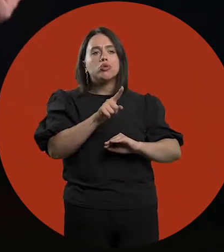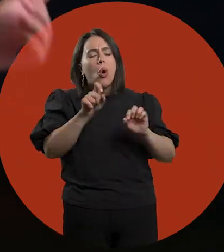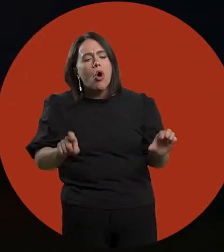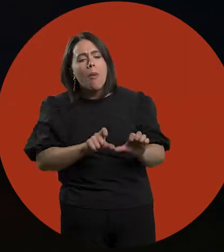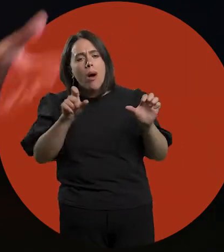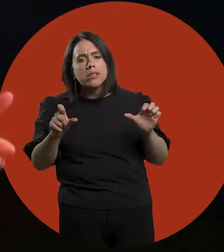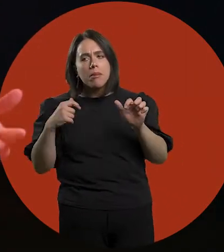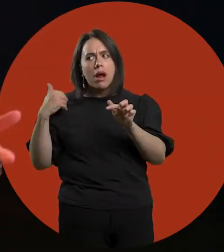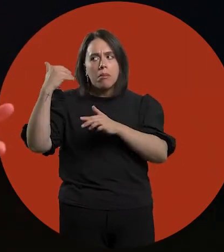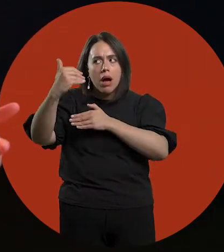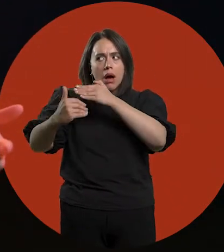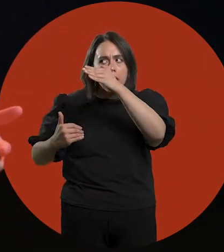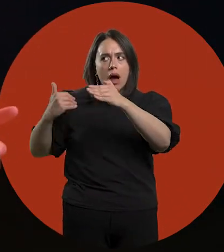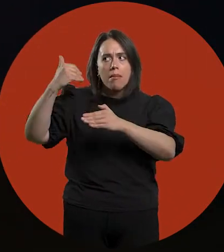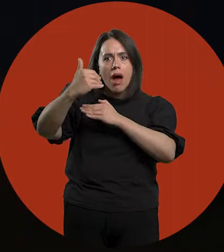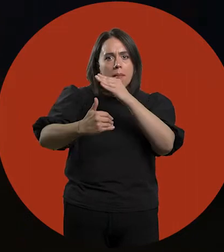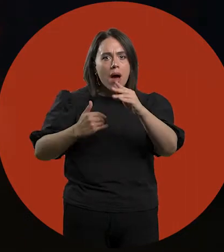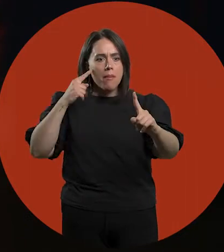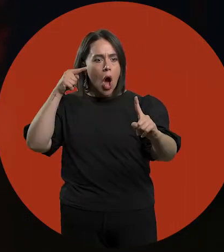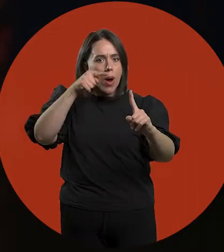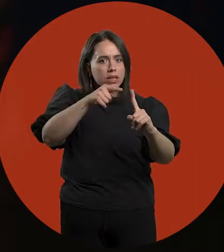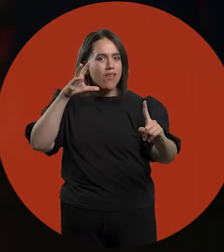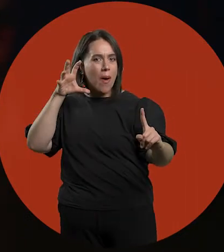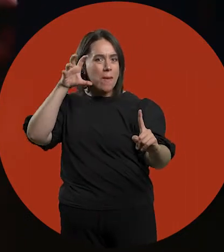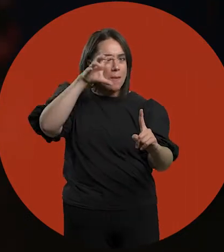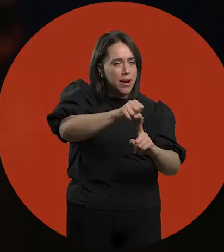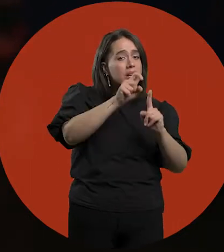para llegar a lo que querés, y recibís el apoyo.